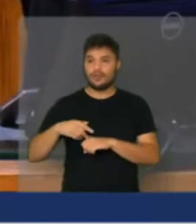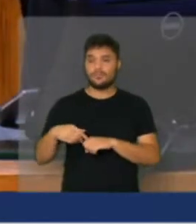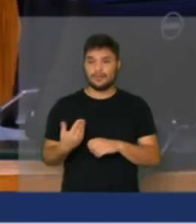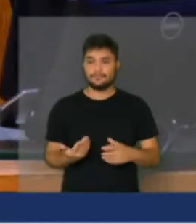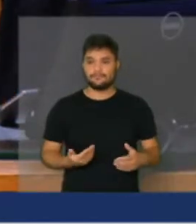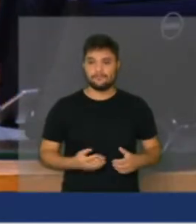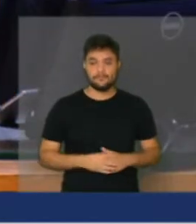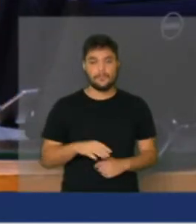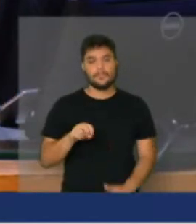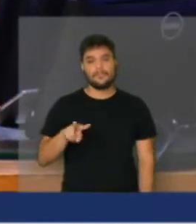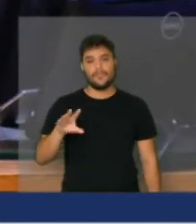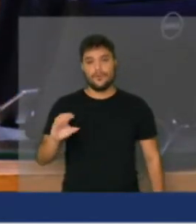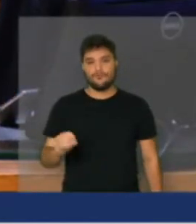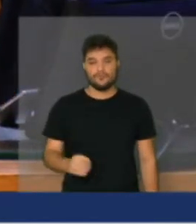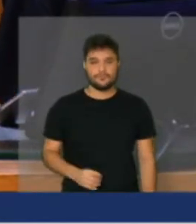[PRESIDENTE]: NOVO...